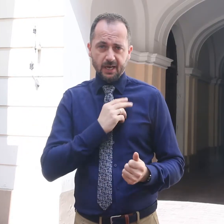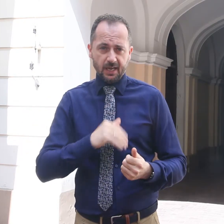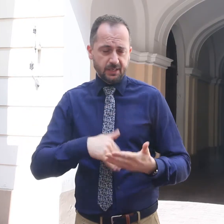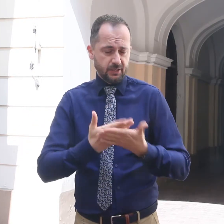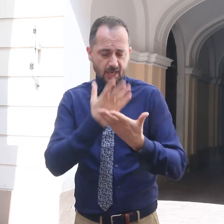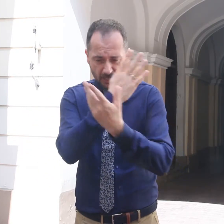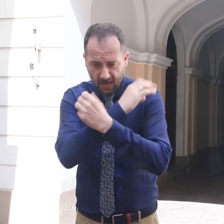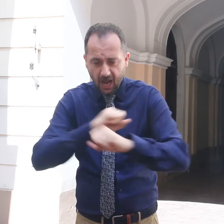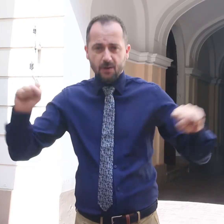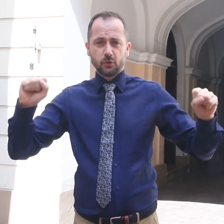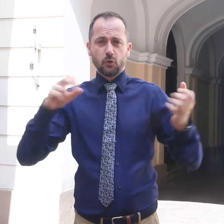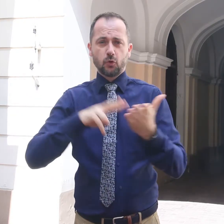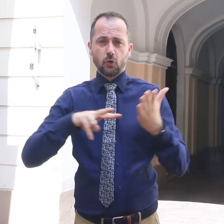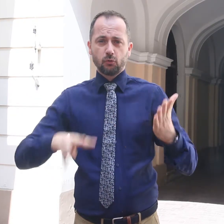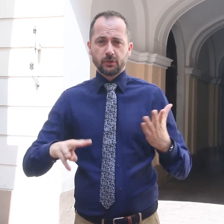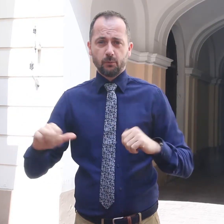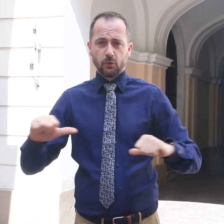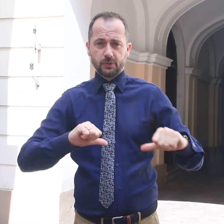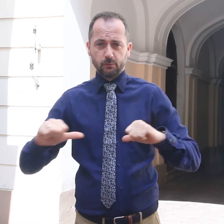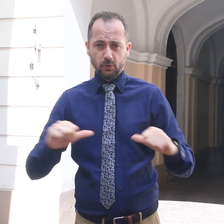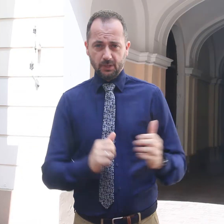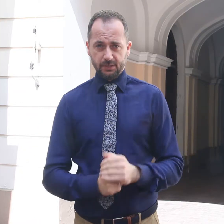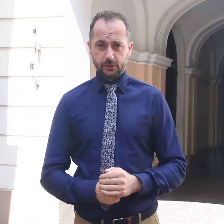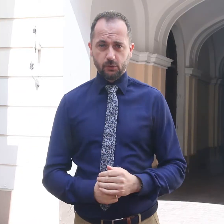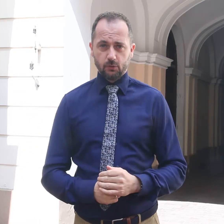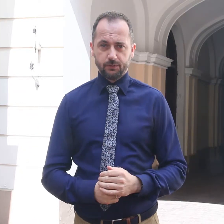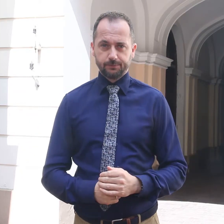Delegaci udzielili odchodzącemu Zarządowi absolutorium.